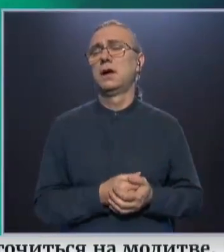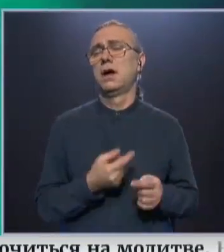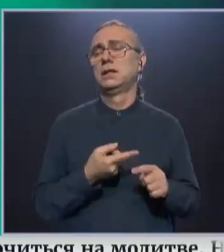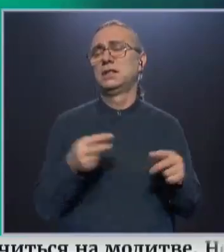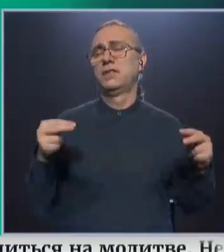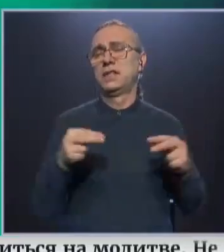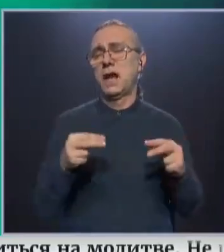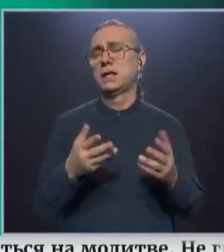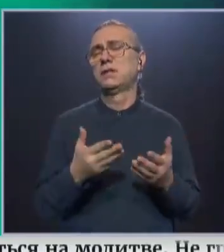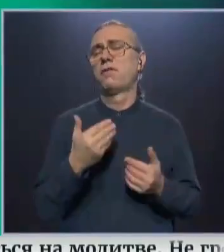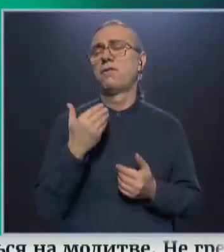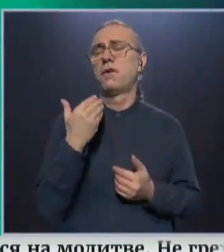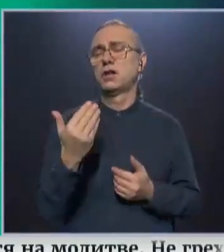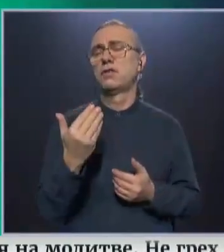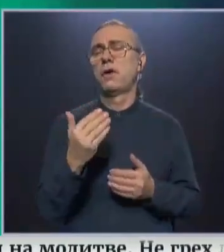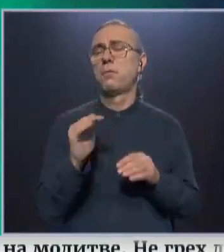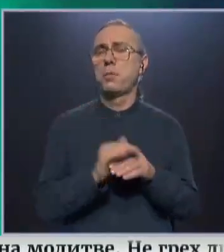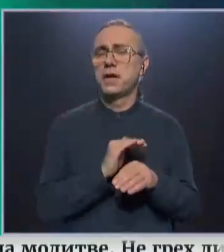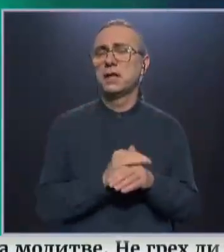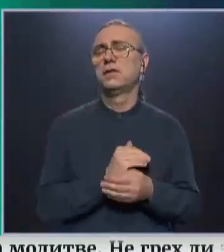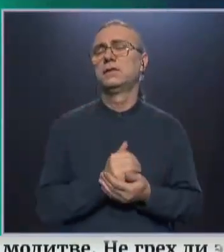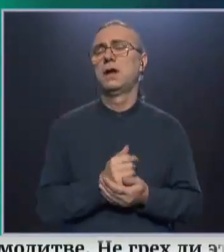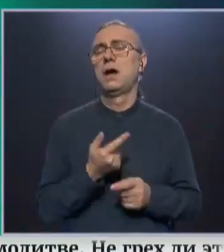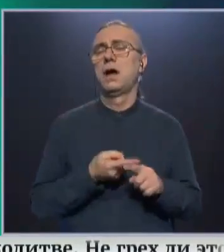чистота супружеского ложа которая теперь соблюдается